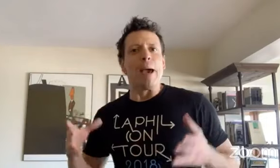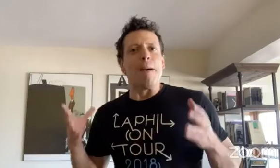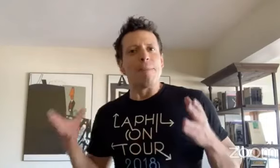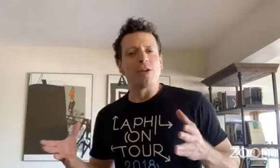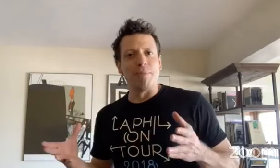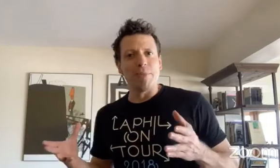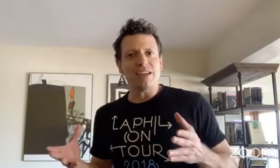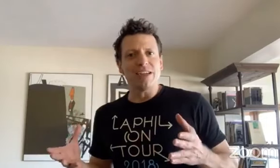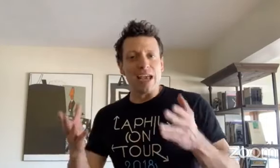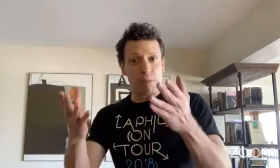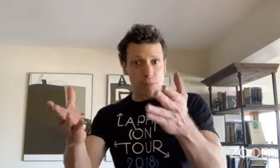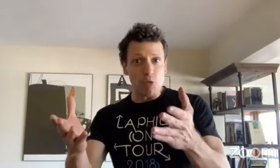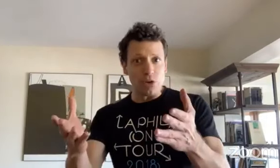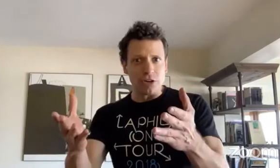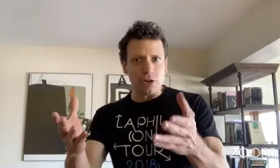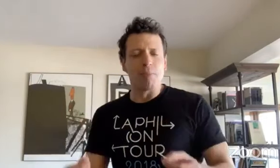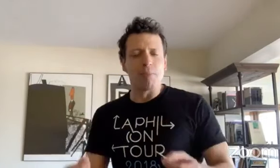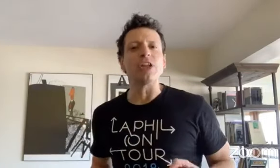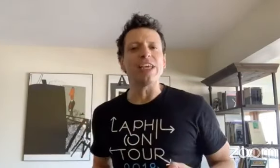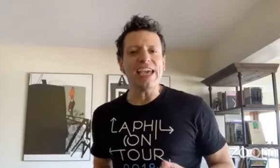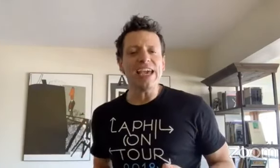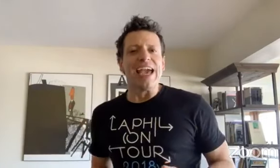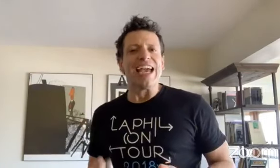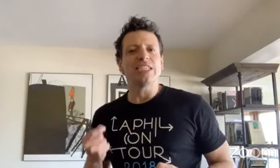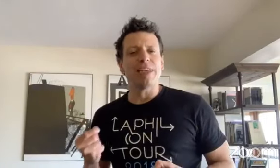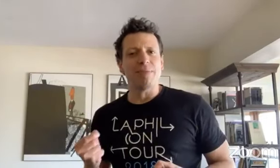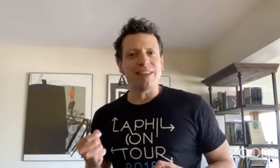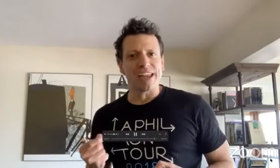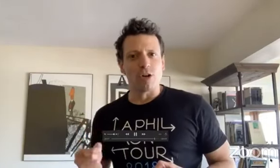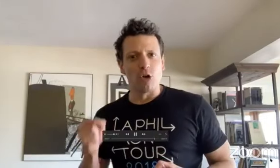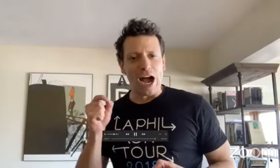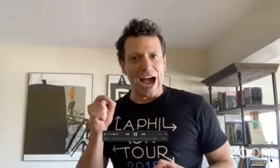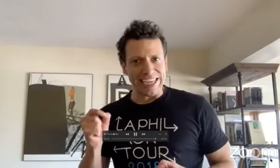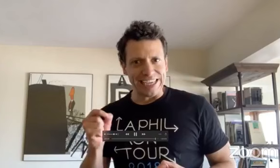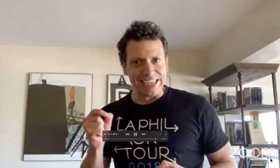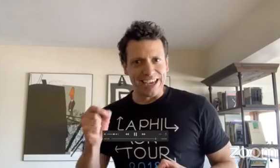pero también el público porque experimentarlo ahí